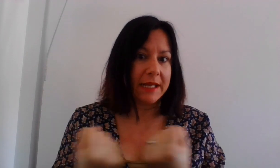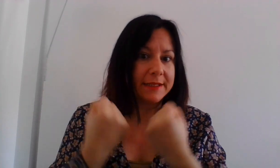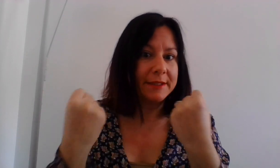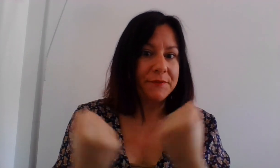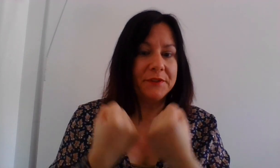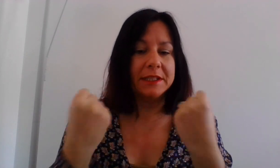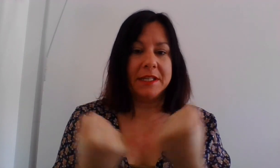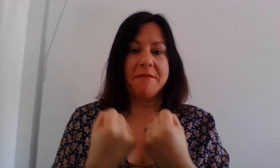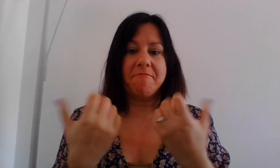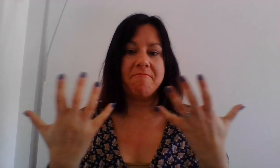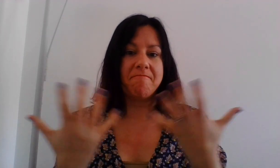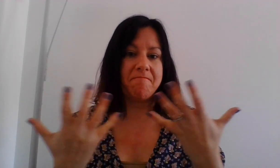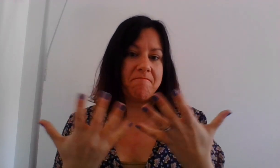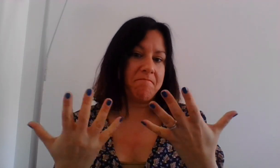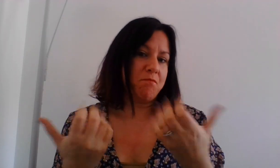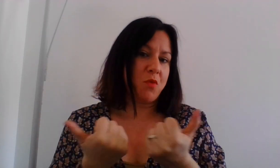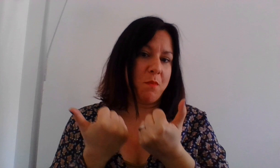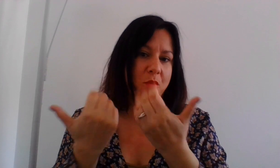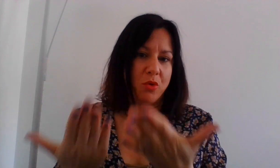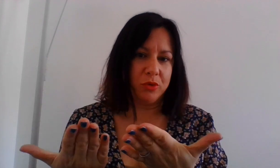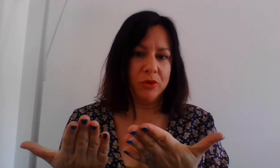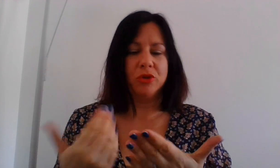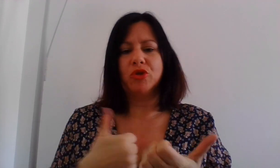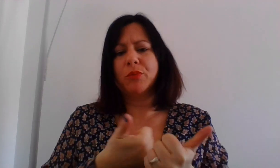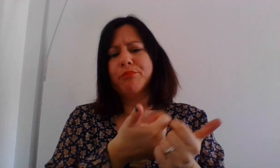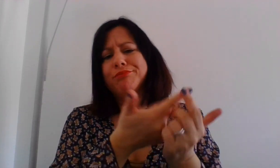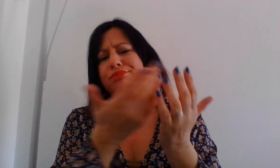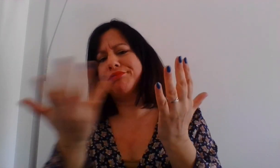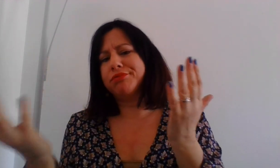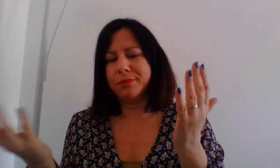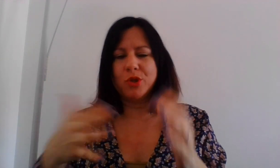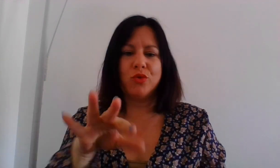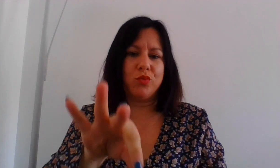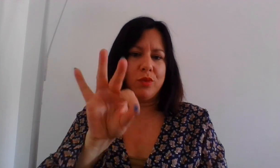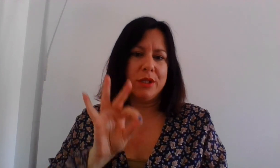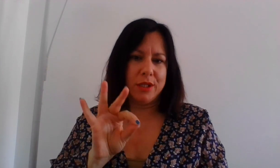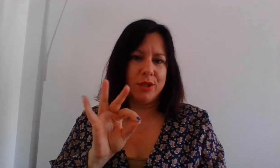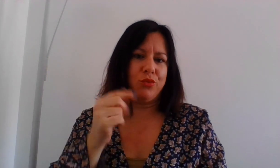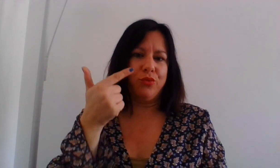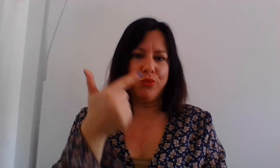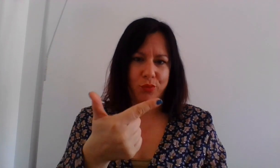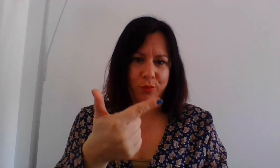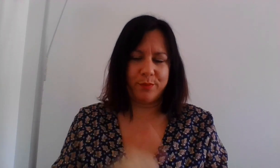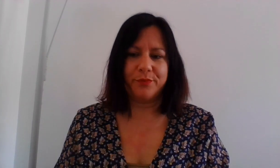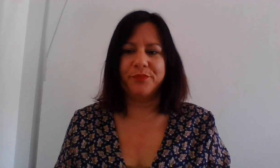Il y en a plein d'activités à leur proposer. J'en ai choisi deux.